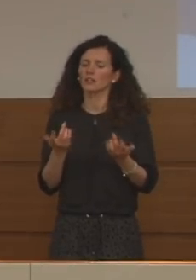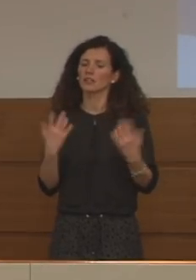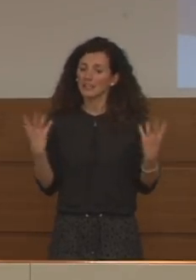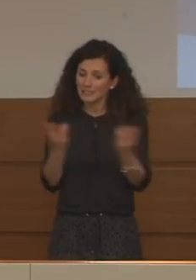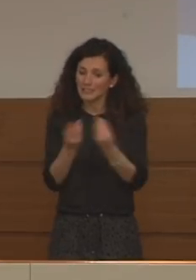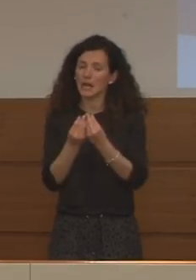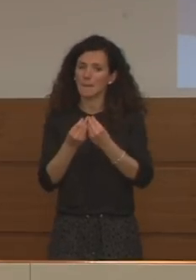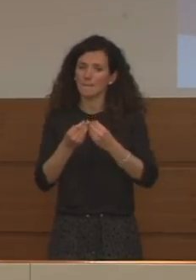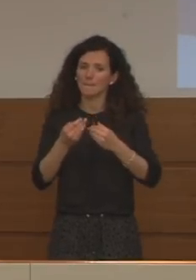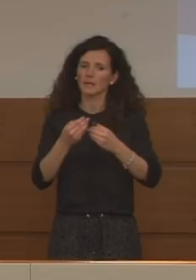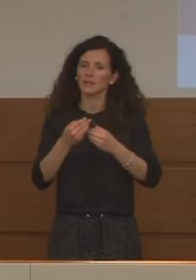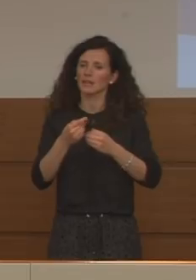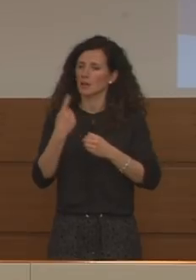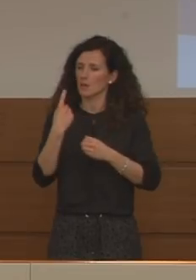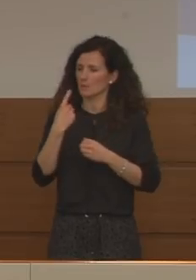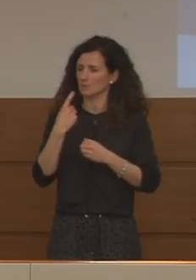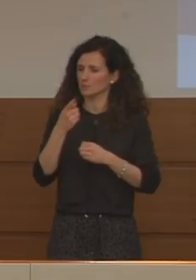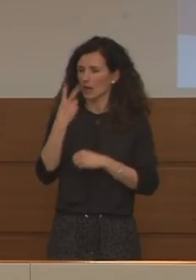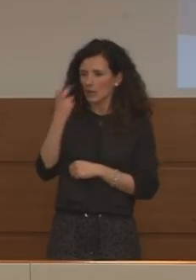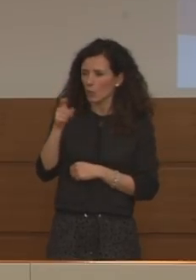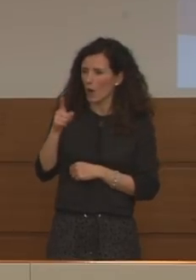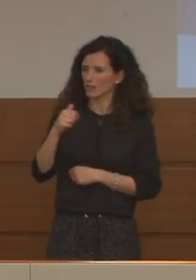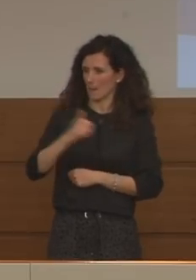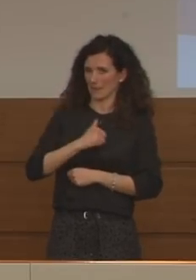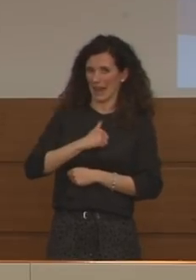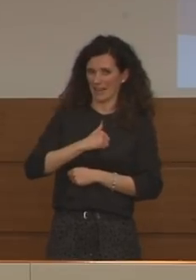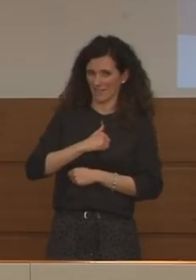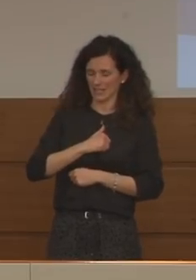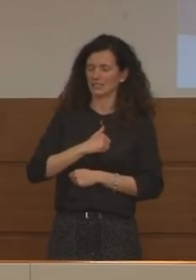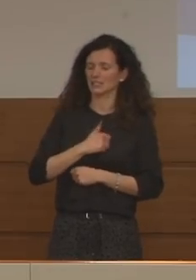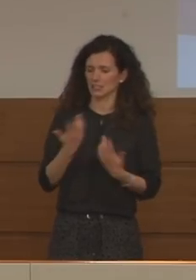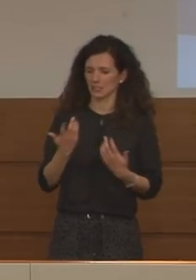Il Garante della Privacy certamente è utile per alcuni tipi di soluzioni per altri